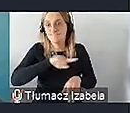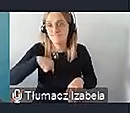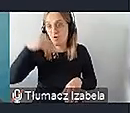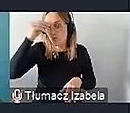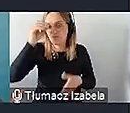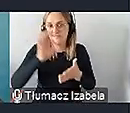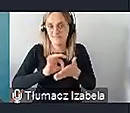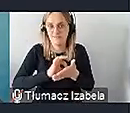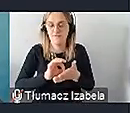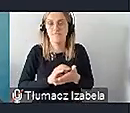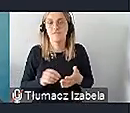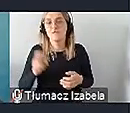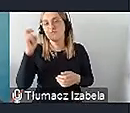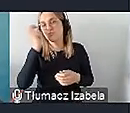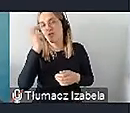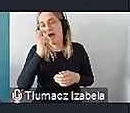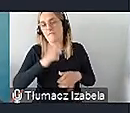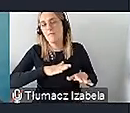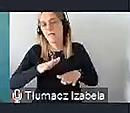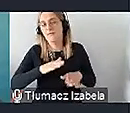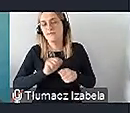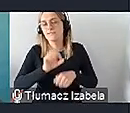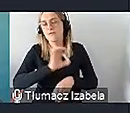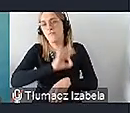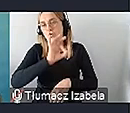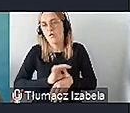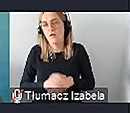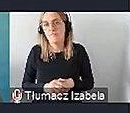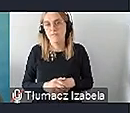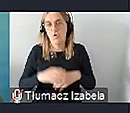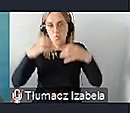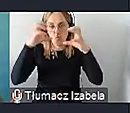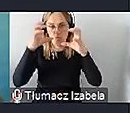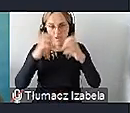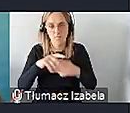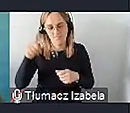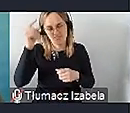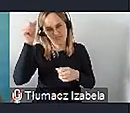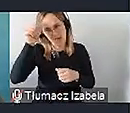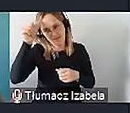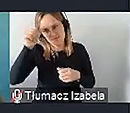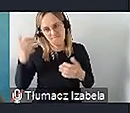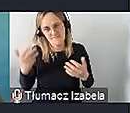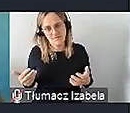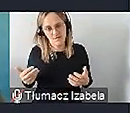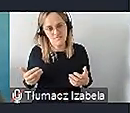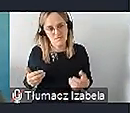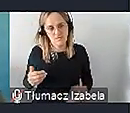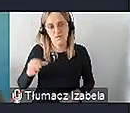Jeszcze takim ciekawym miejscem jest projekt Google'owski, który się nazywa "Quick, Draw!".